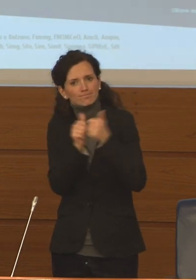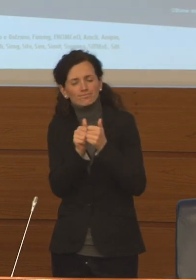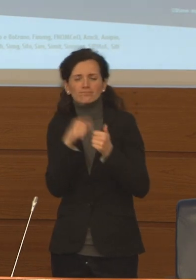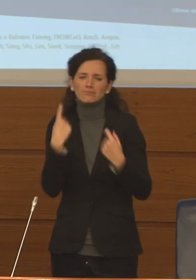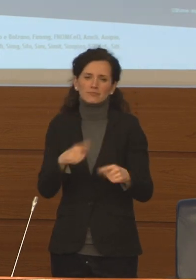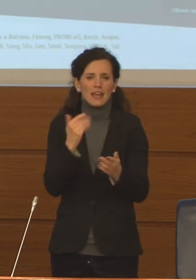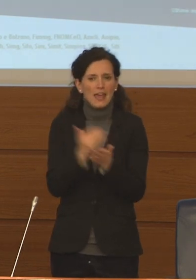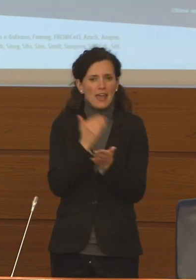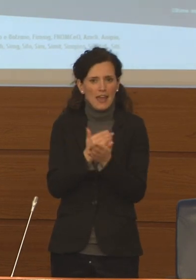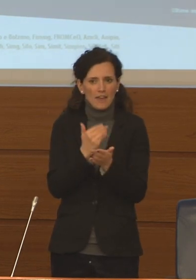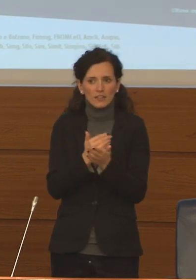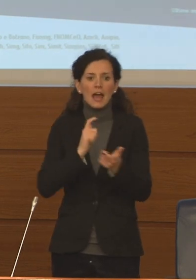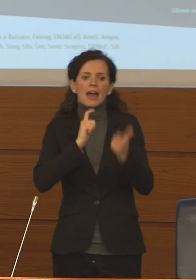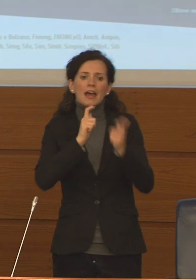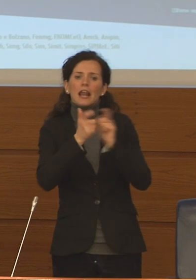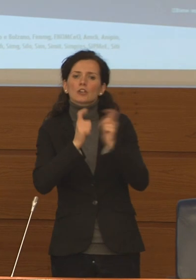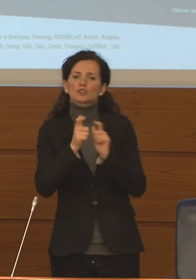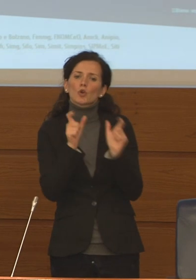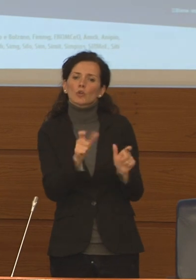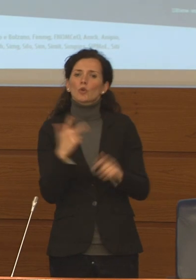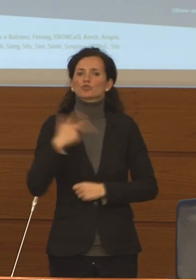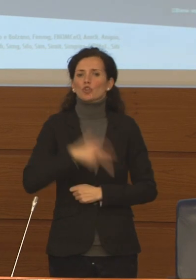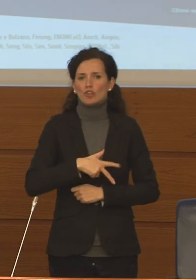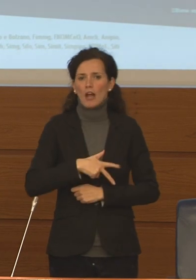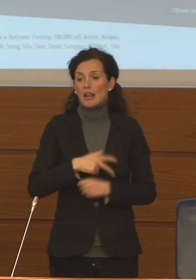soprattutto le relazioni sociali. Questo è un elemento estremamente